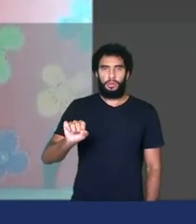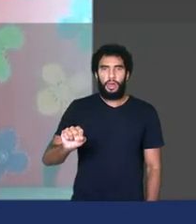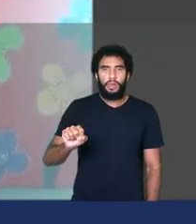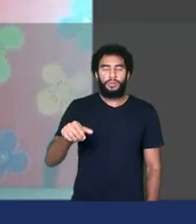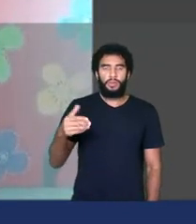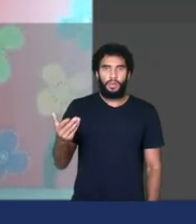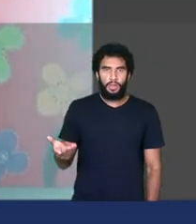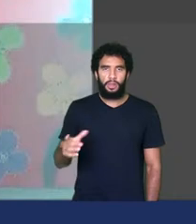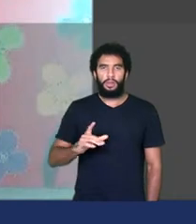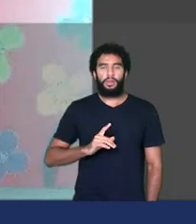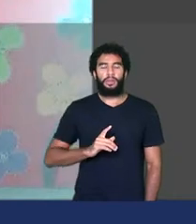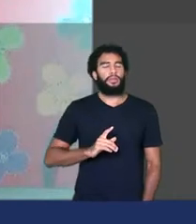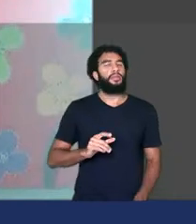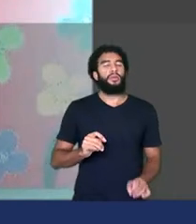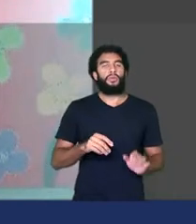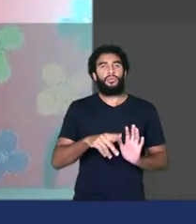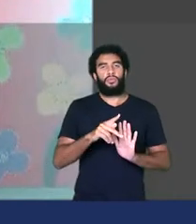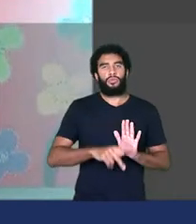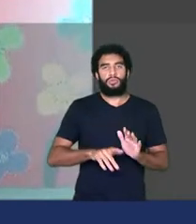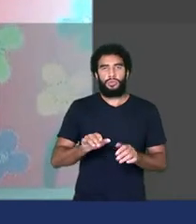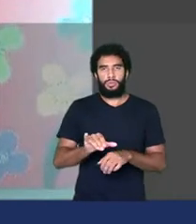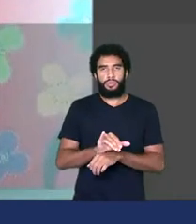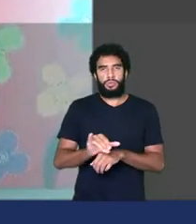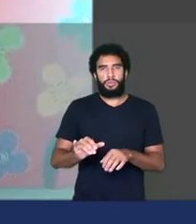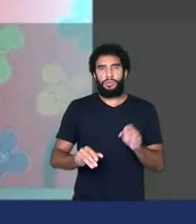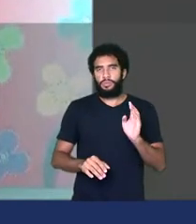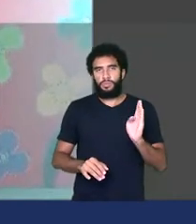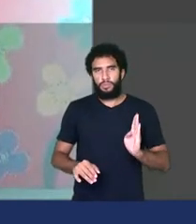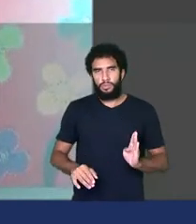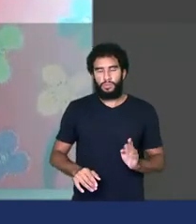BRASILEIRO, PRINCIPALMENTE DAS ESTATAIS. AS ESTATAIS QUE TÊM UM PROJETO ESTRATÉGICO PARA O